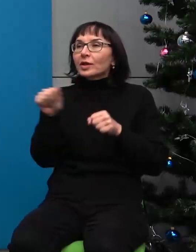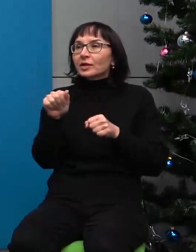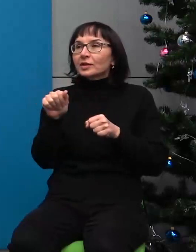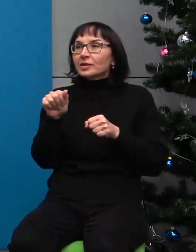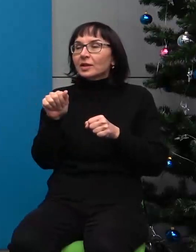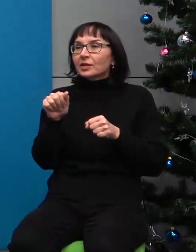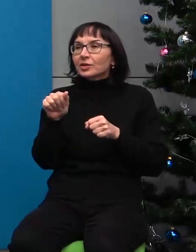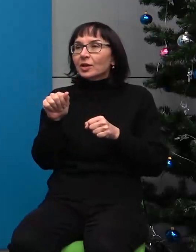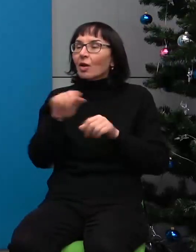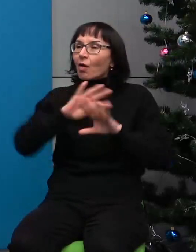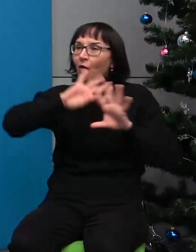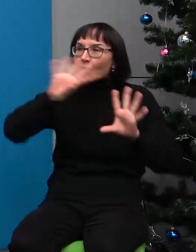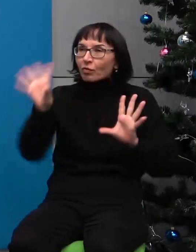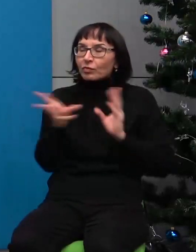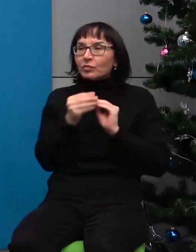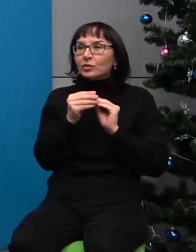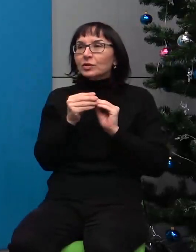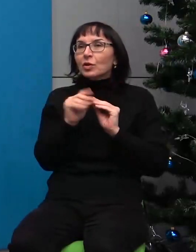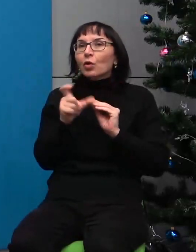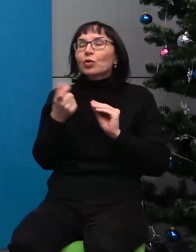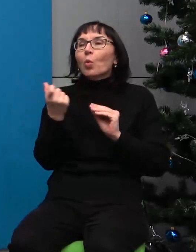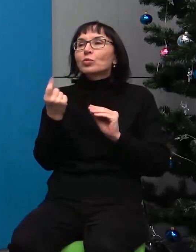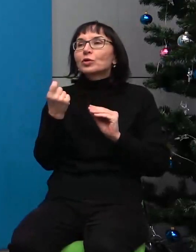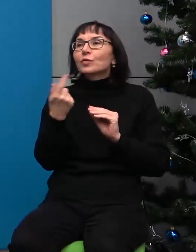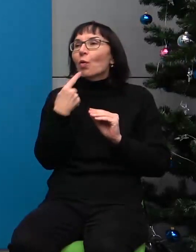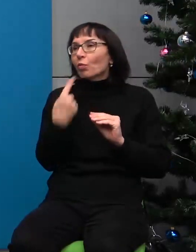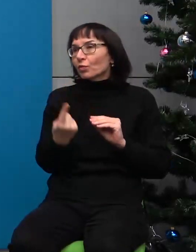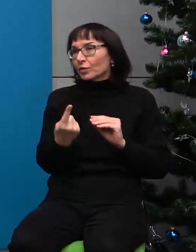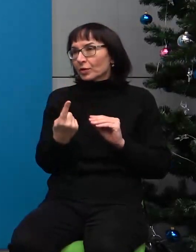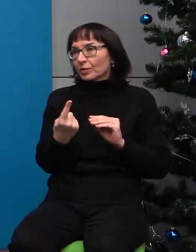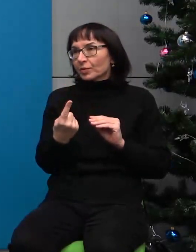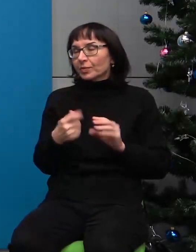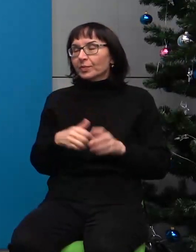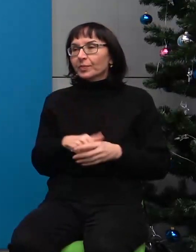Biorąc pod uwagę to wszystko, co przed chwilą powiedziałem.